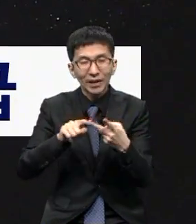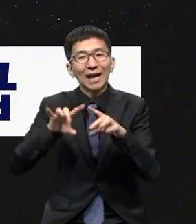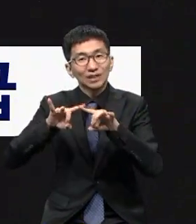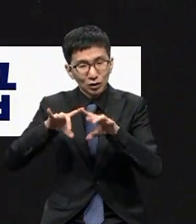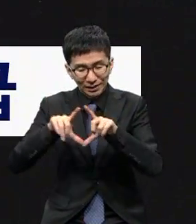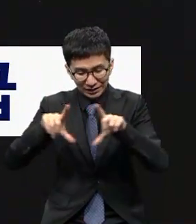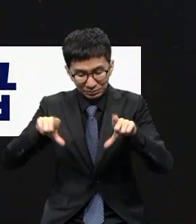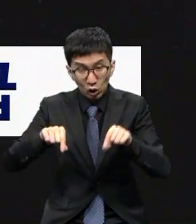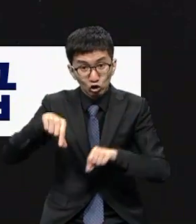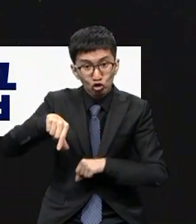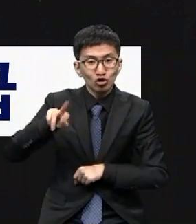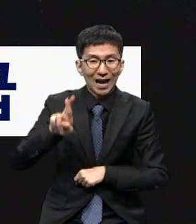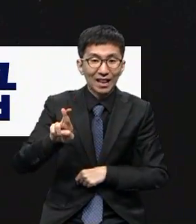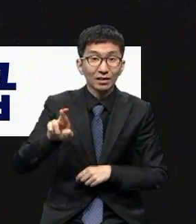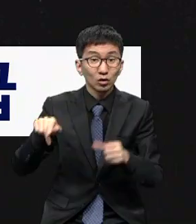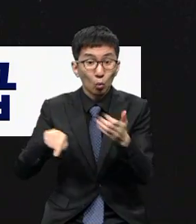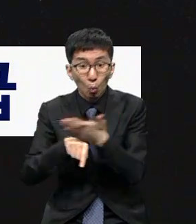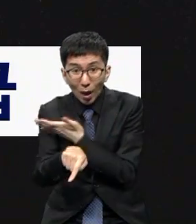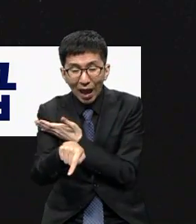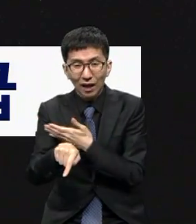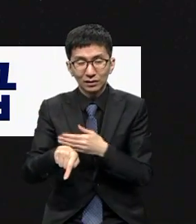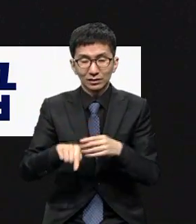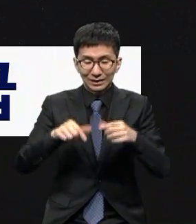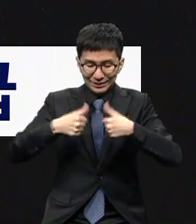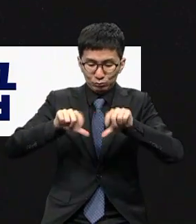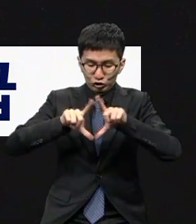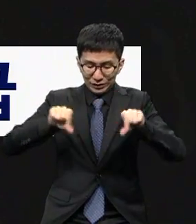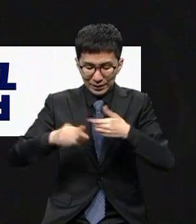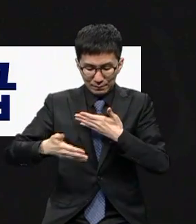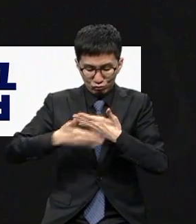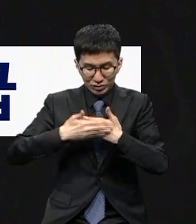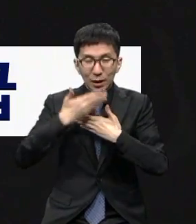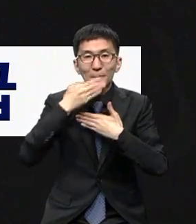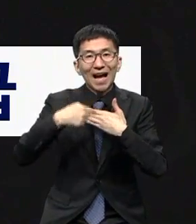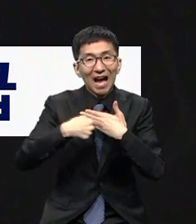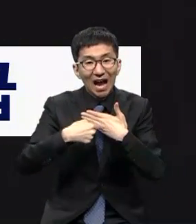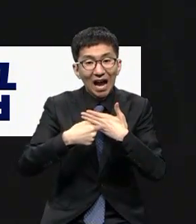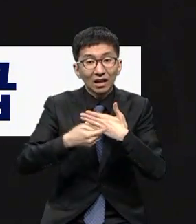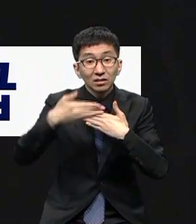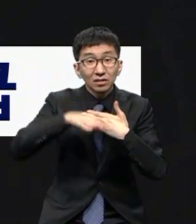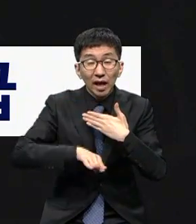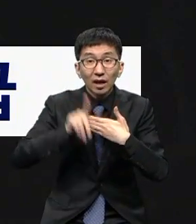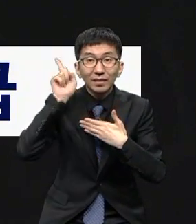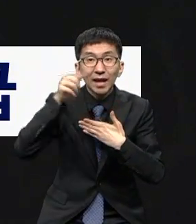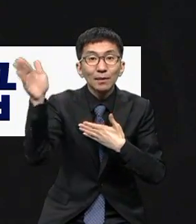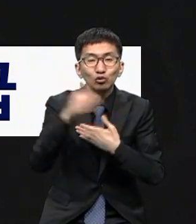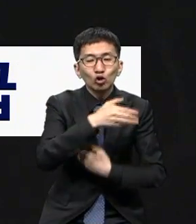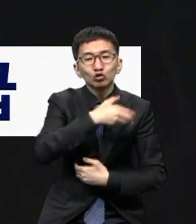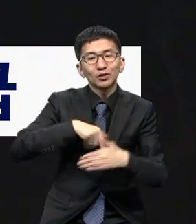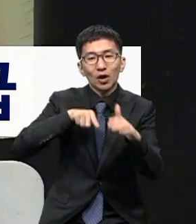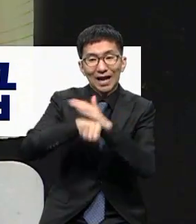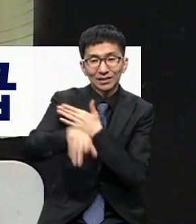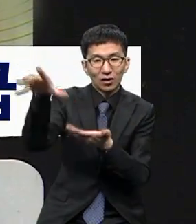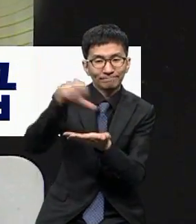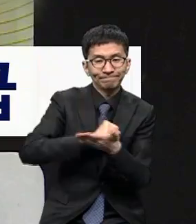즉 QR 코드 외에 신분증에 붙이는 접종 스티커로도 할 수 있는데 내일부터 주민센터에서 발급받을 수 있습니다. SBS 김용태입니다.